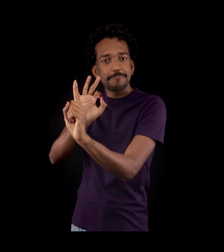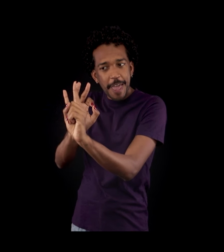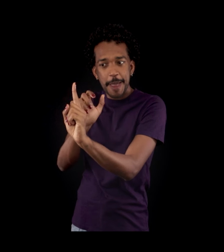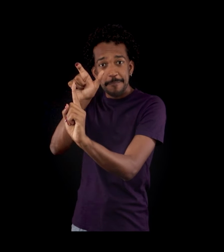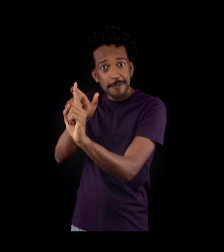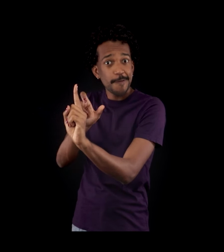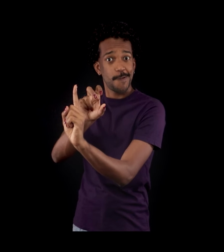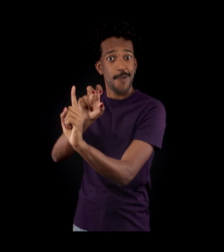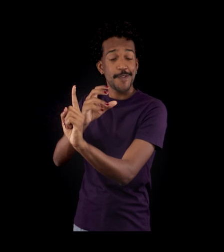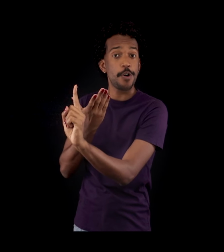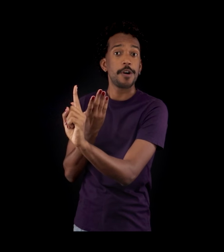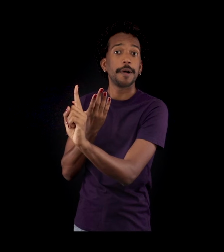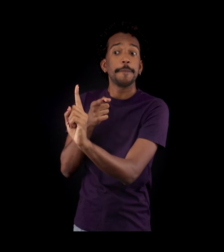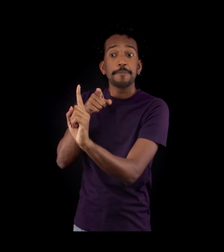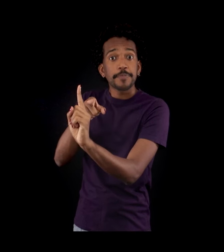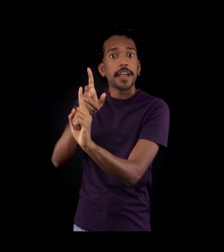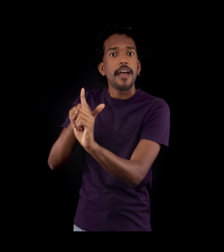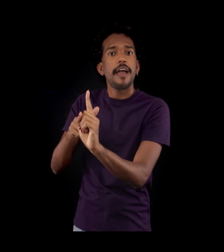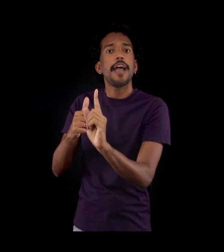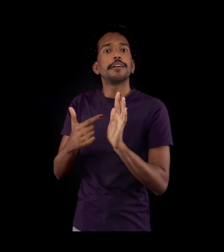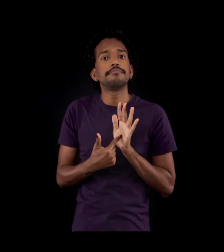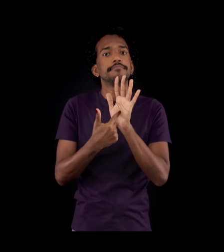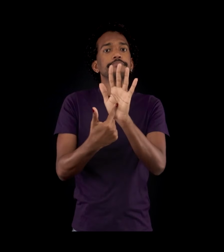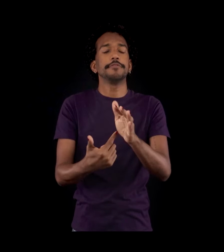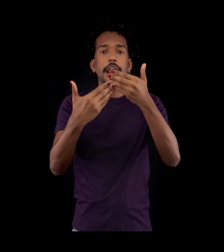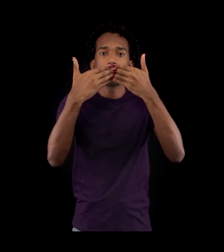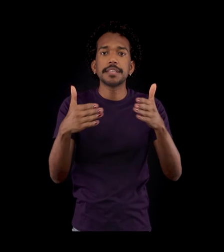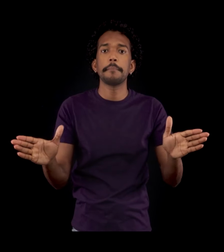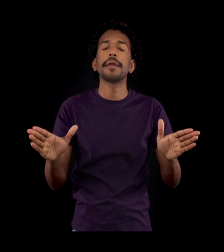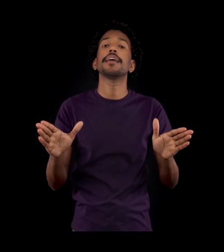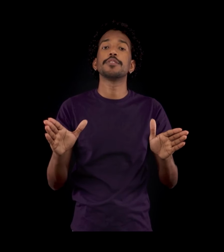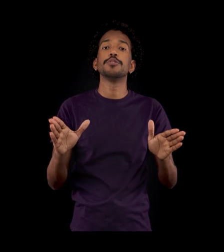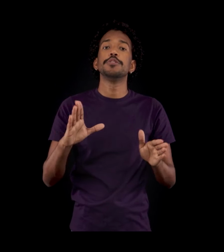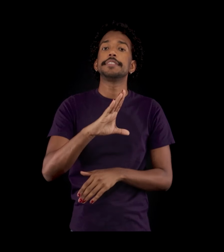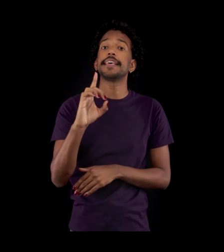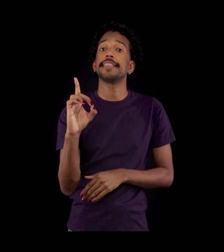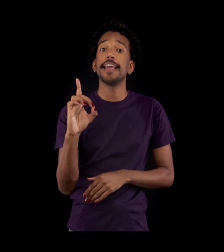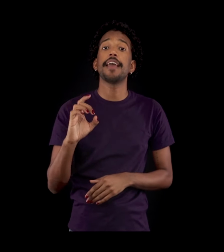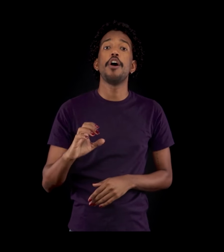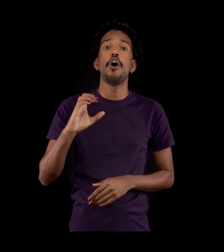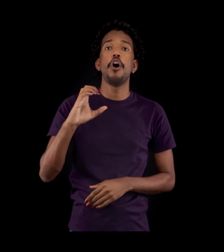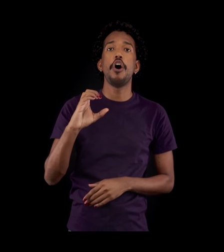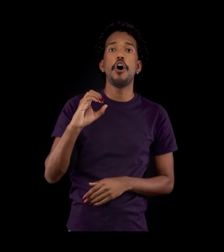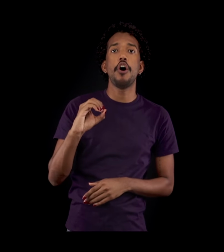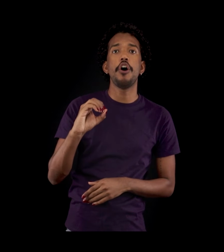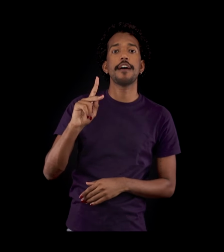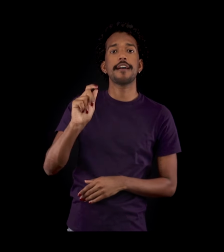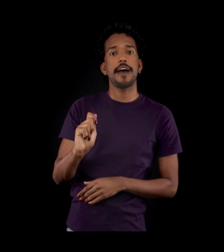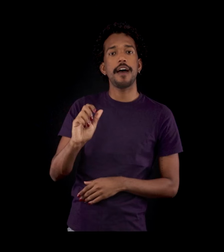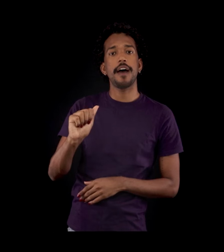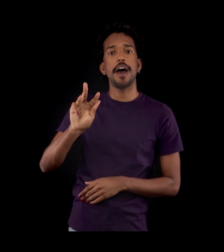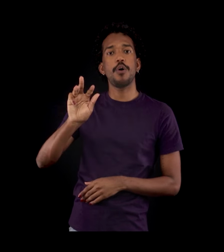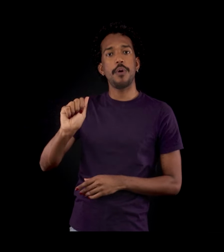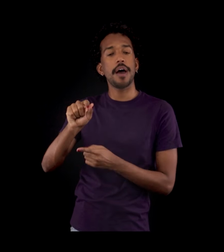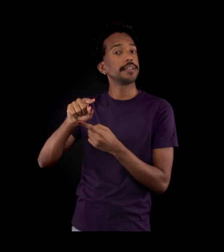que vai ser no lançamento do cd “Oka Awa”. Oka awa significa nosso coração,